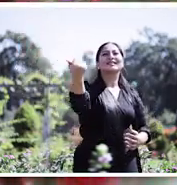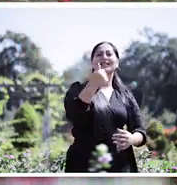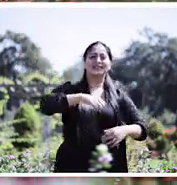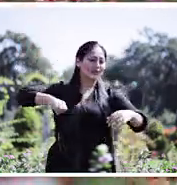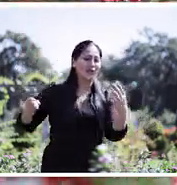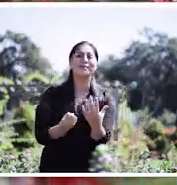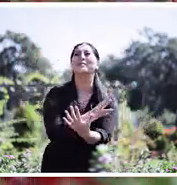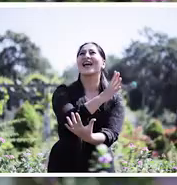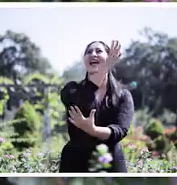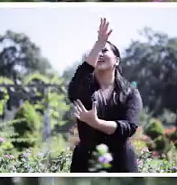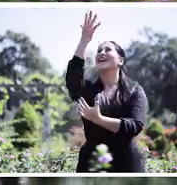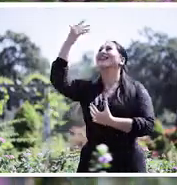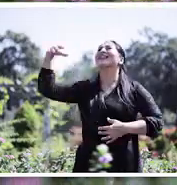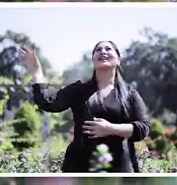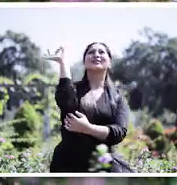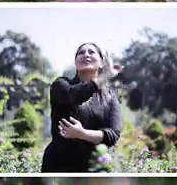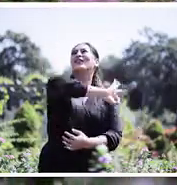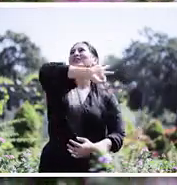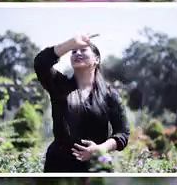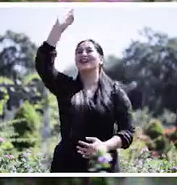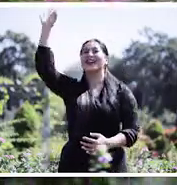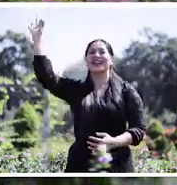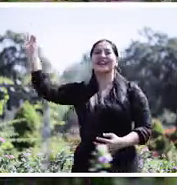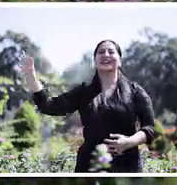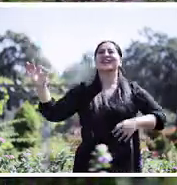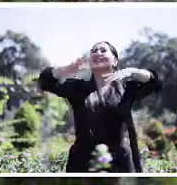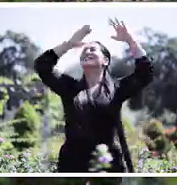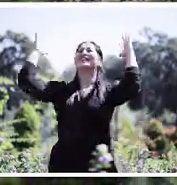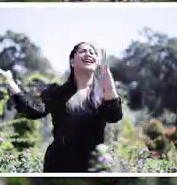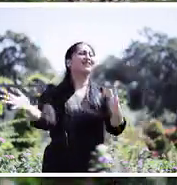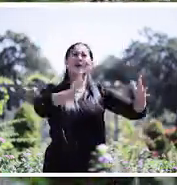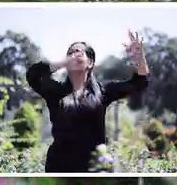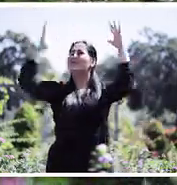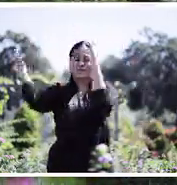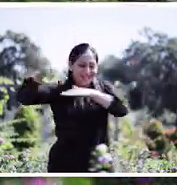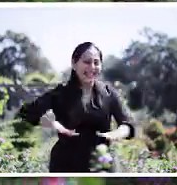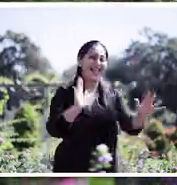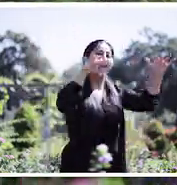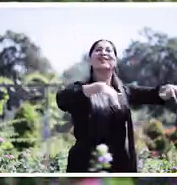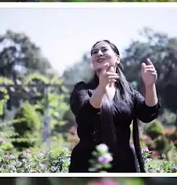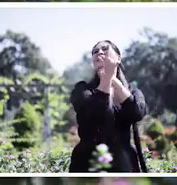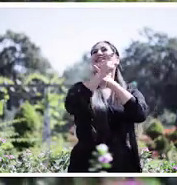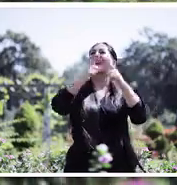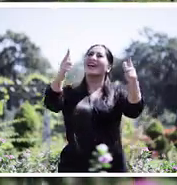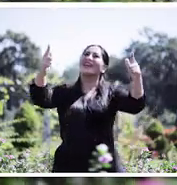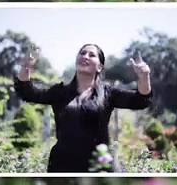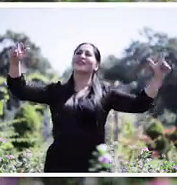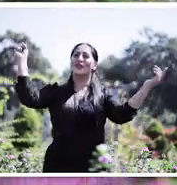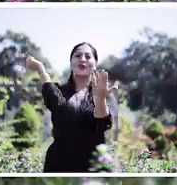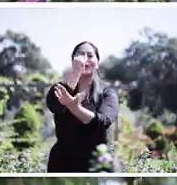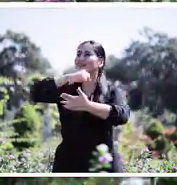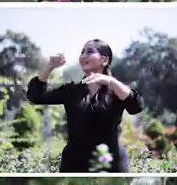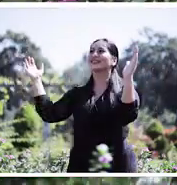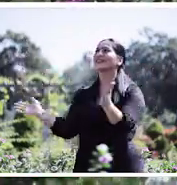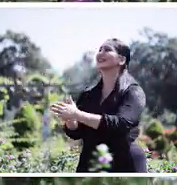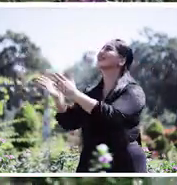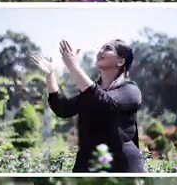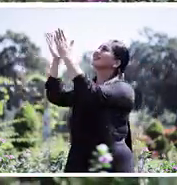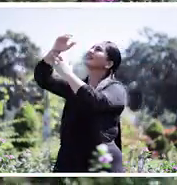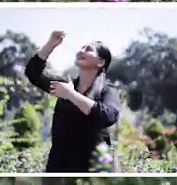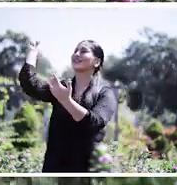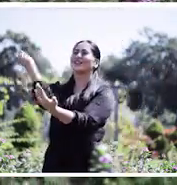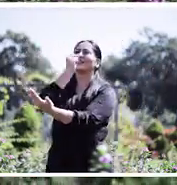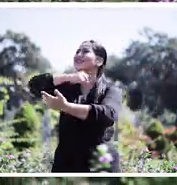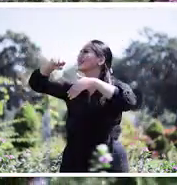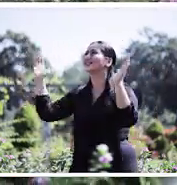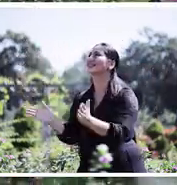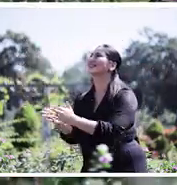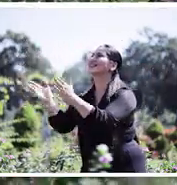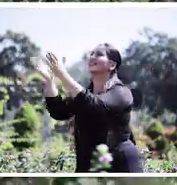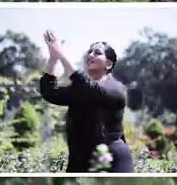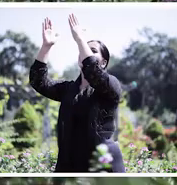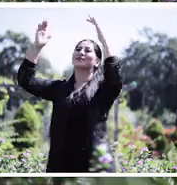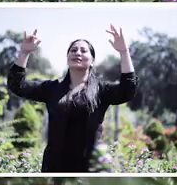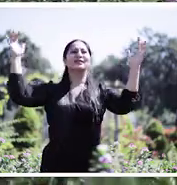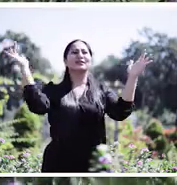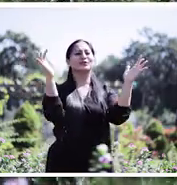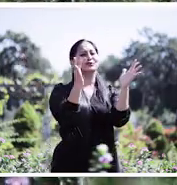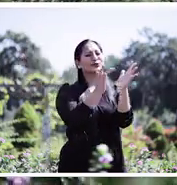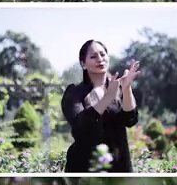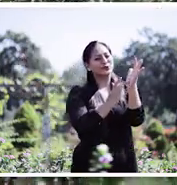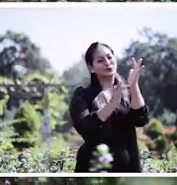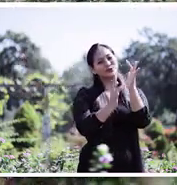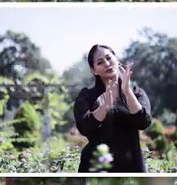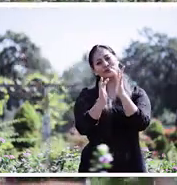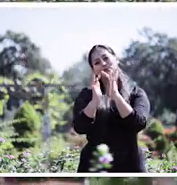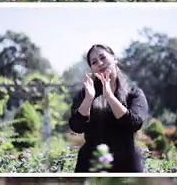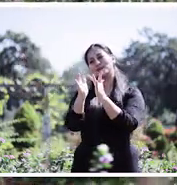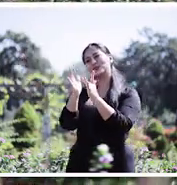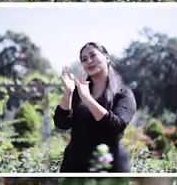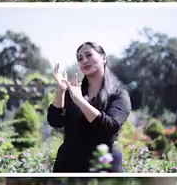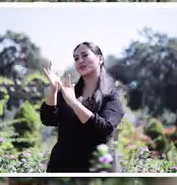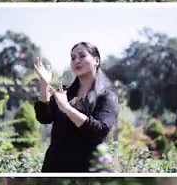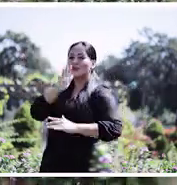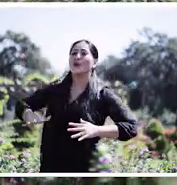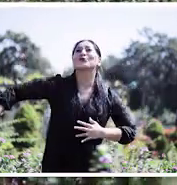花も、雲も、風も、大海も 奏でよ、奏でよイエスを